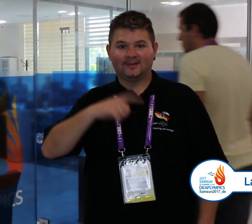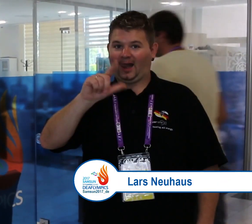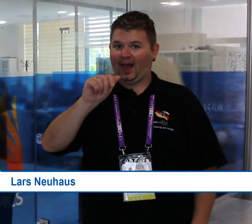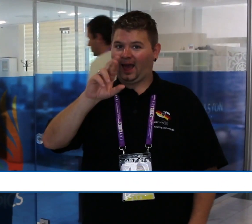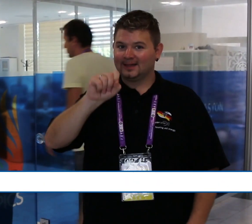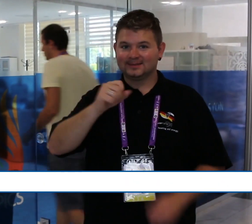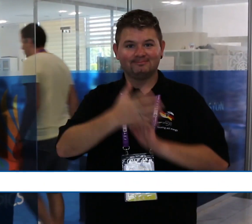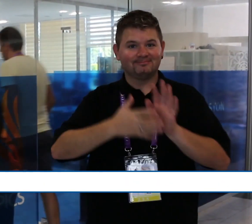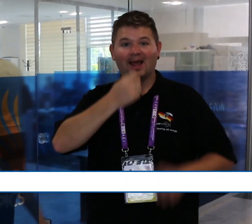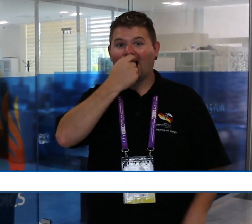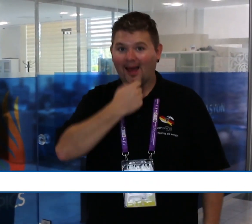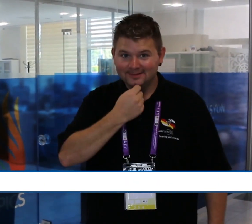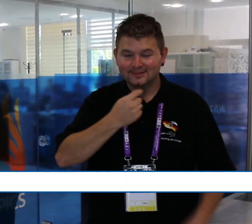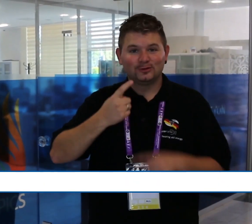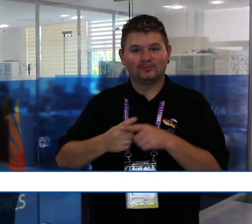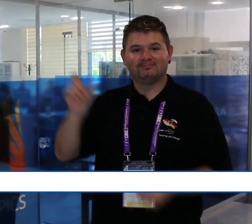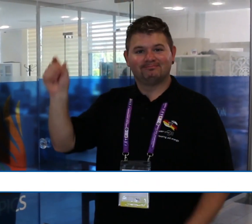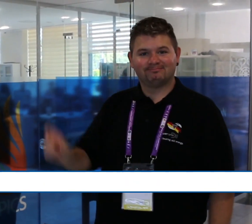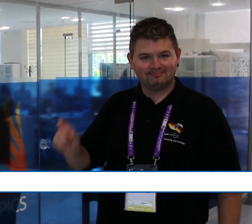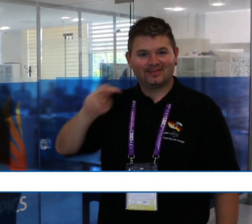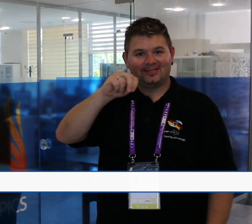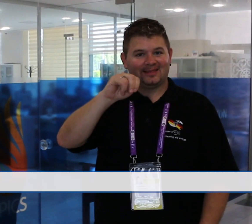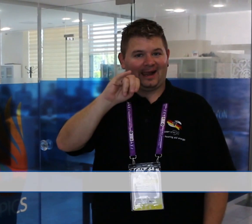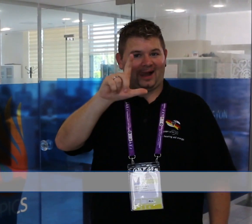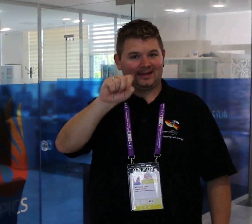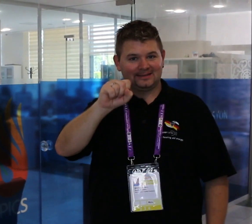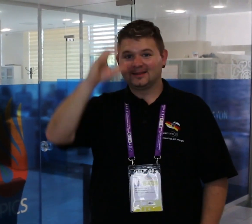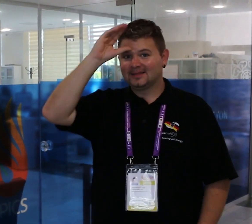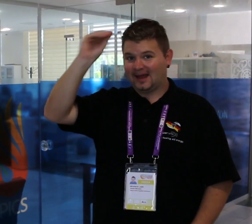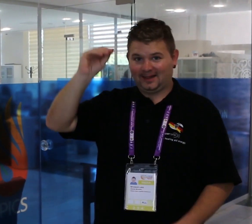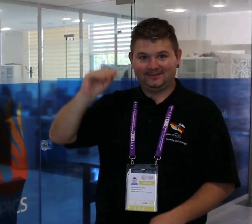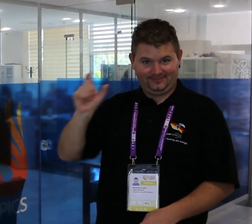Ich bin Lars. Mein Gebärdenname ist: Der Nils, sein Gebärdenname ist: